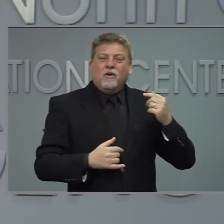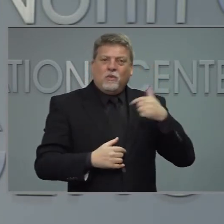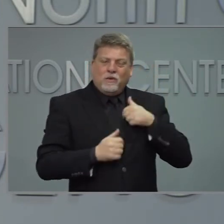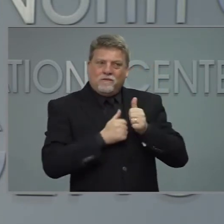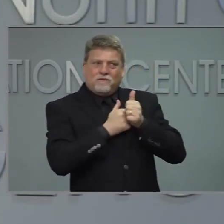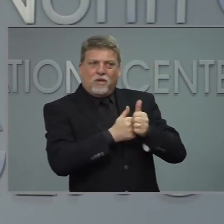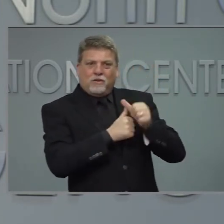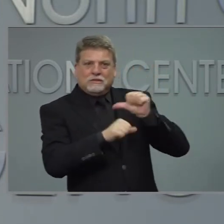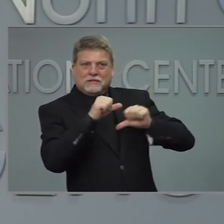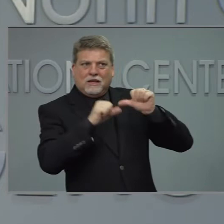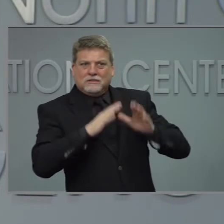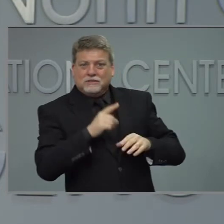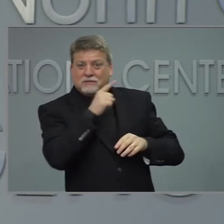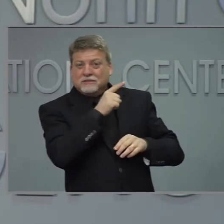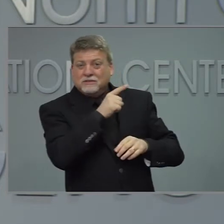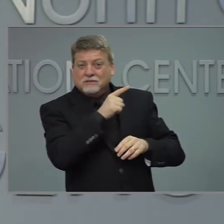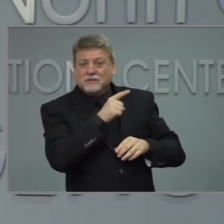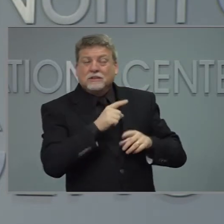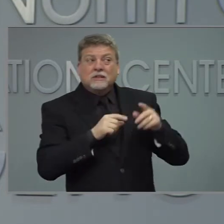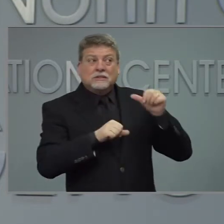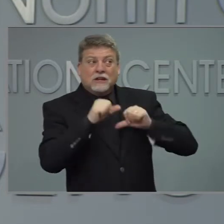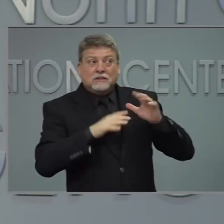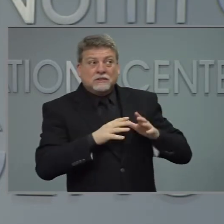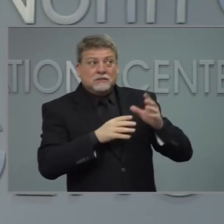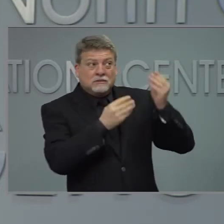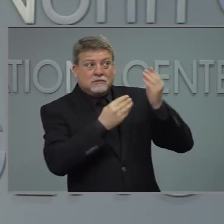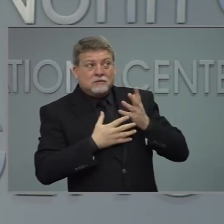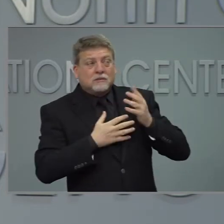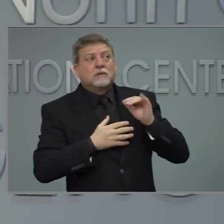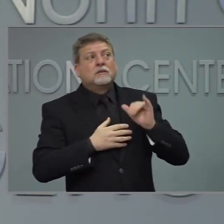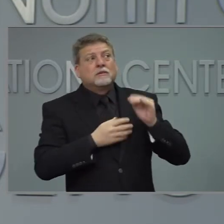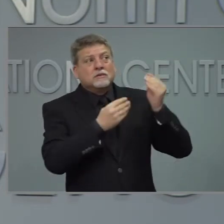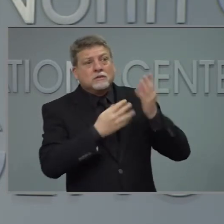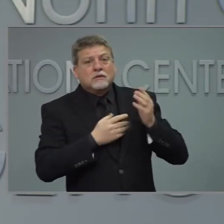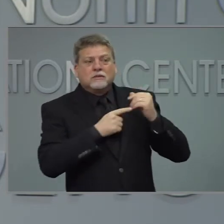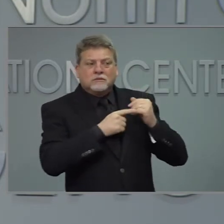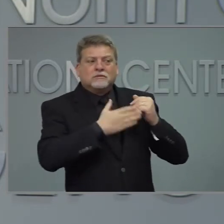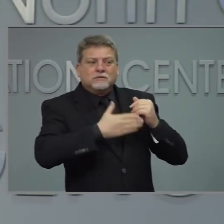Mientras más aprendemos y los científicos aprenden sobre este virus.